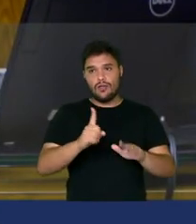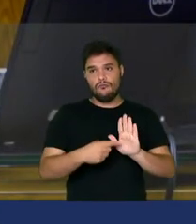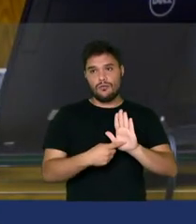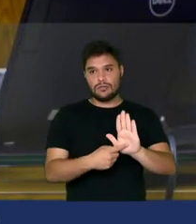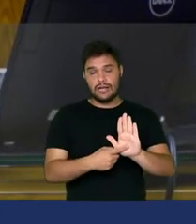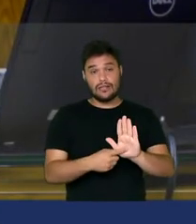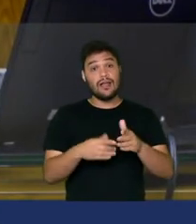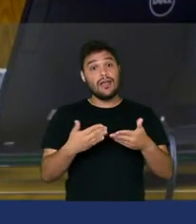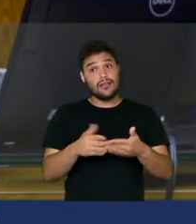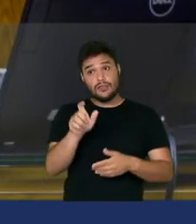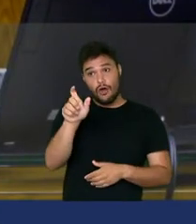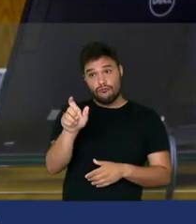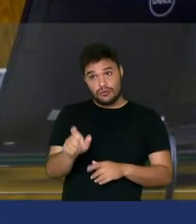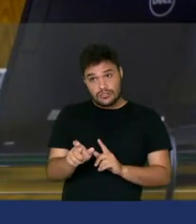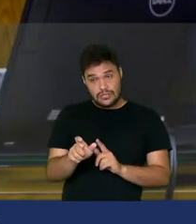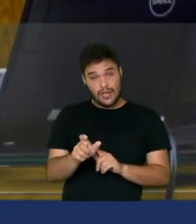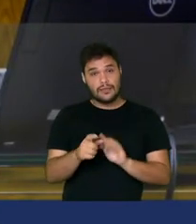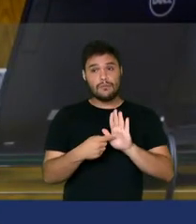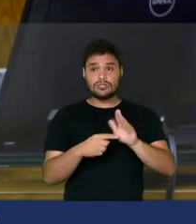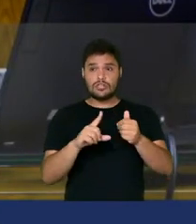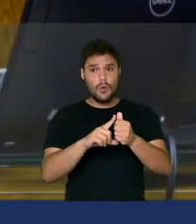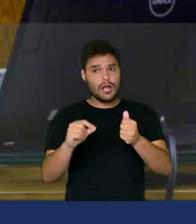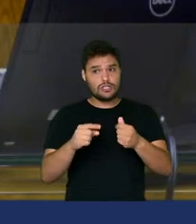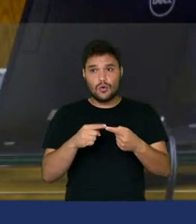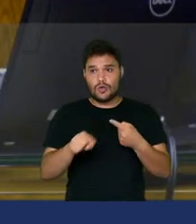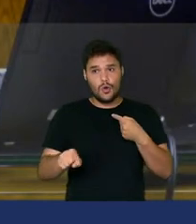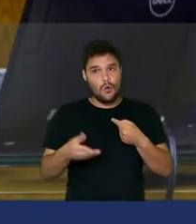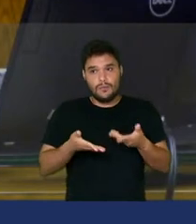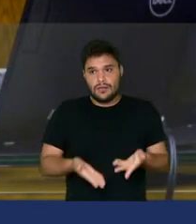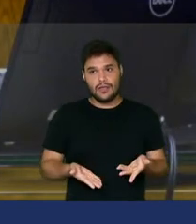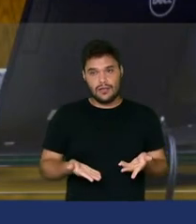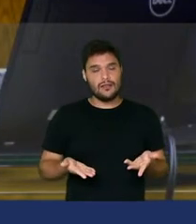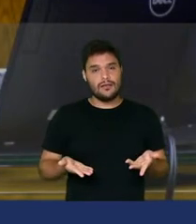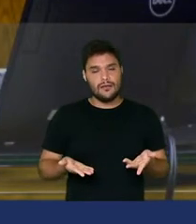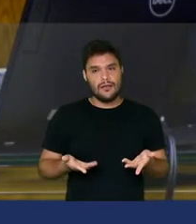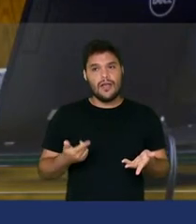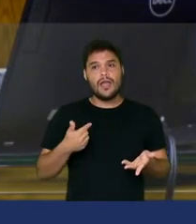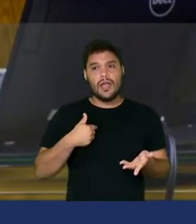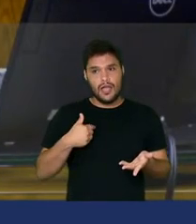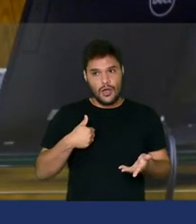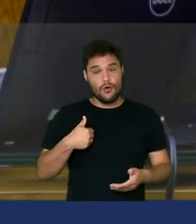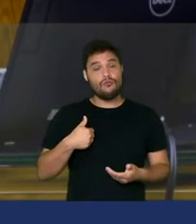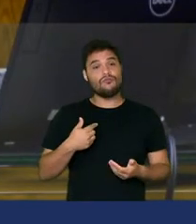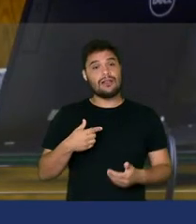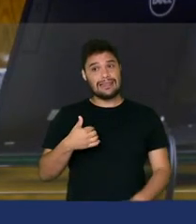DE EMENDA DE PLENÁRIO. E ESSE RELATÓRIO DE EMENDA DO PLENÁRIO NÃO FOI APRESENTADO. VOSSA EXCELÊNCIA ESTÁ APRESENTANDO ARTIGO QUE